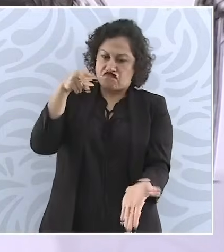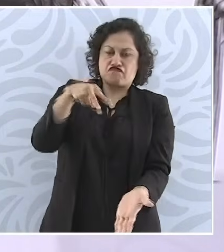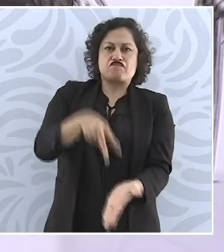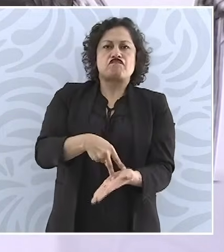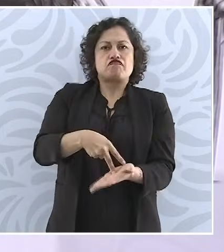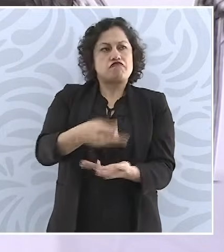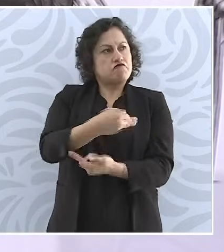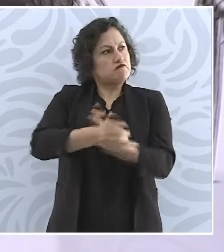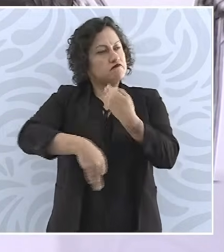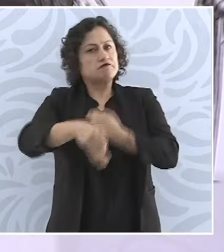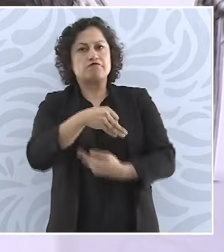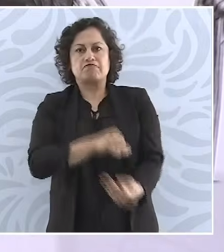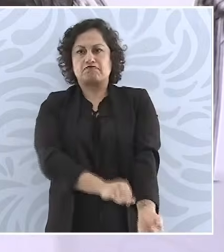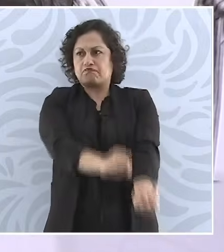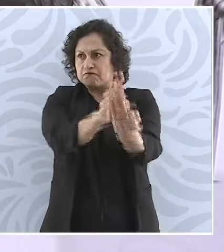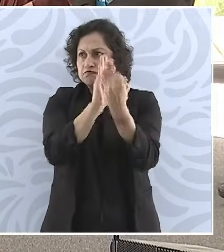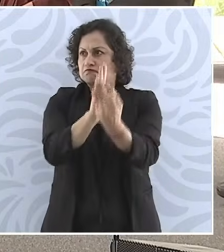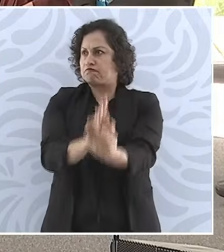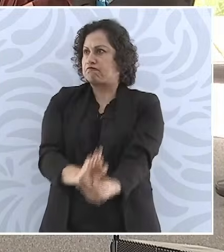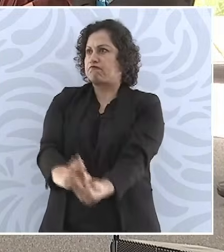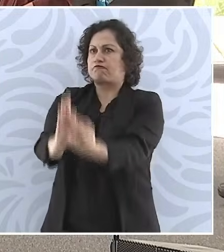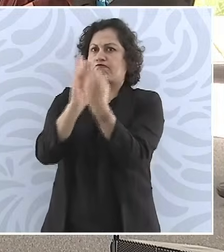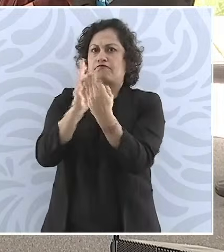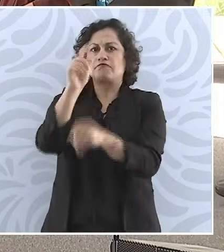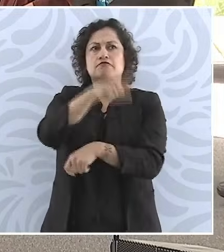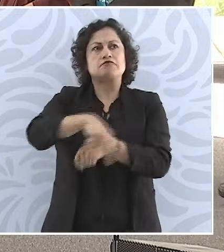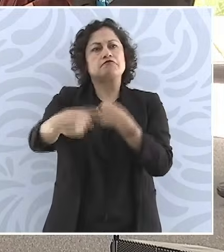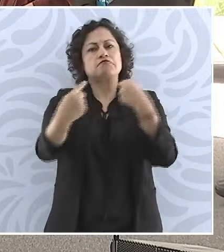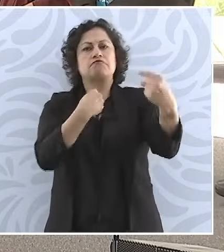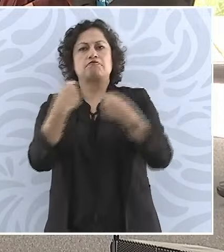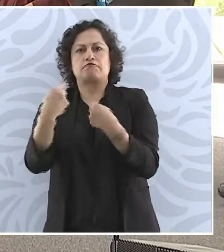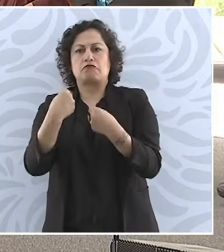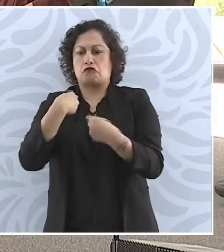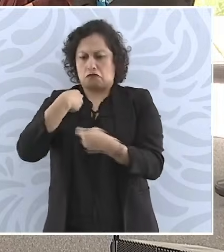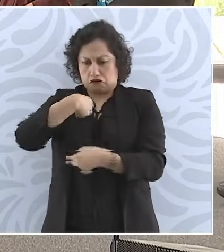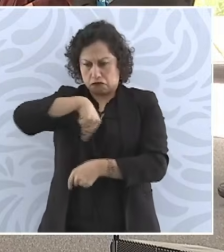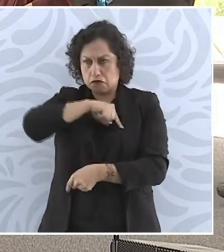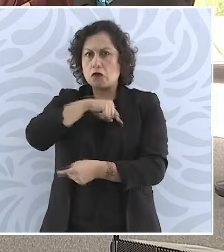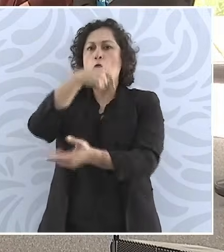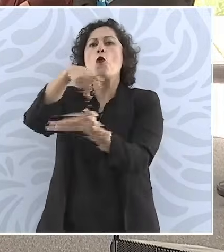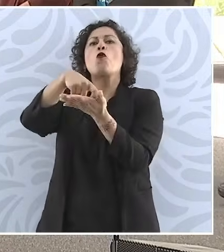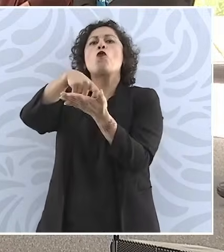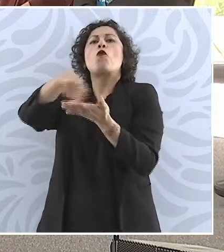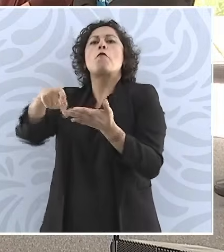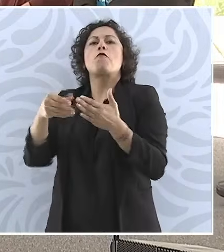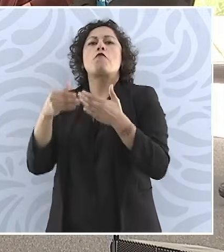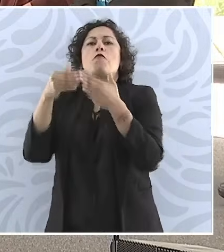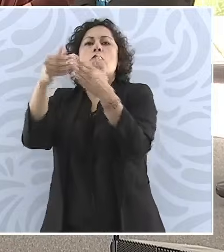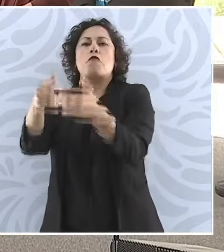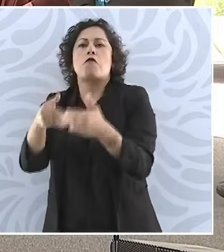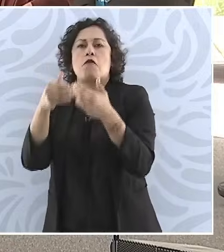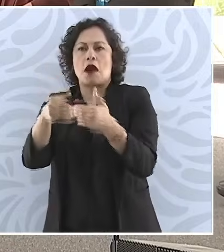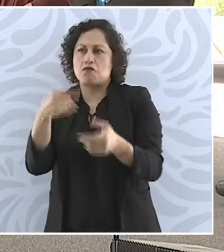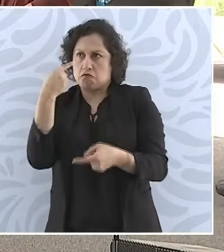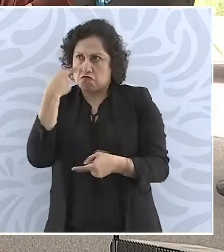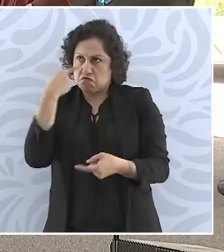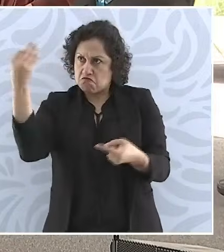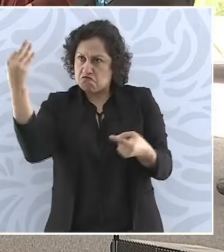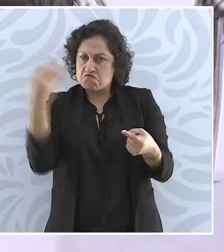respondiendo a la calumnia con la adquisición de este barco con hechos constructivos aquí estamos